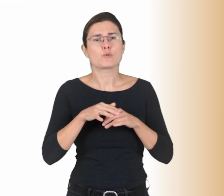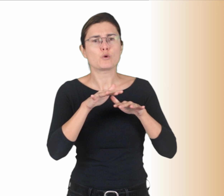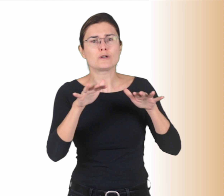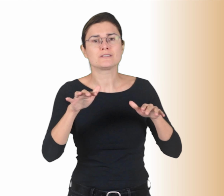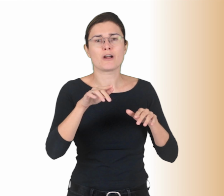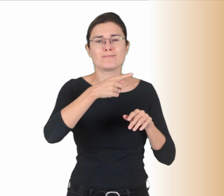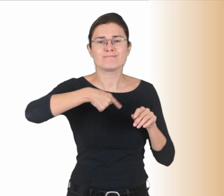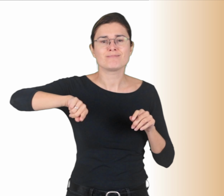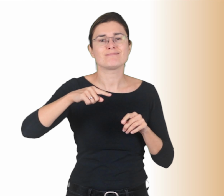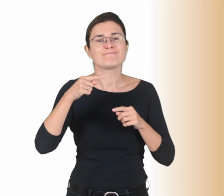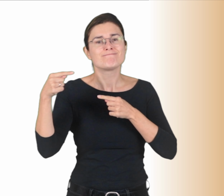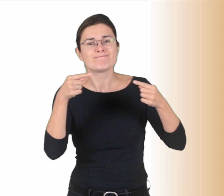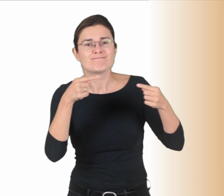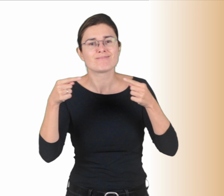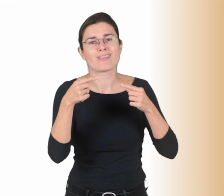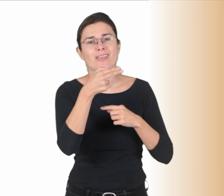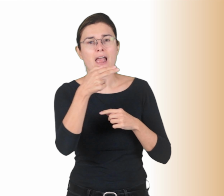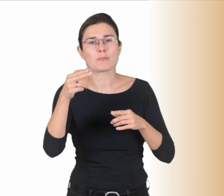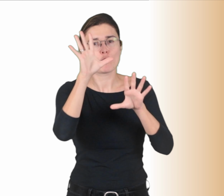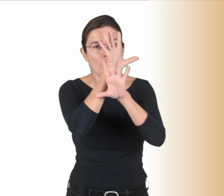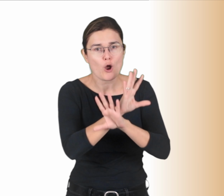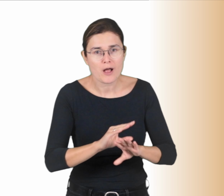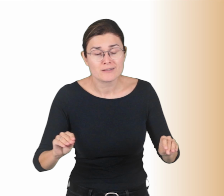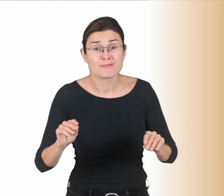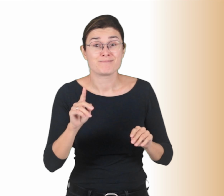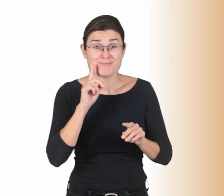Wiele się mówi też o tolerancji.